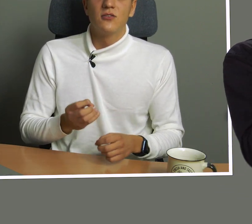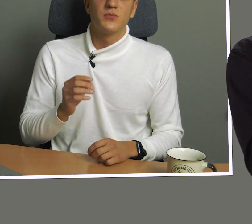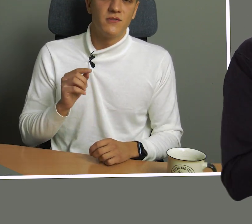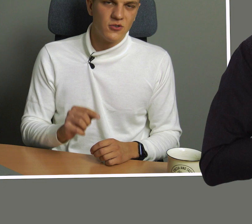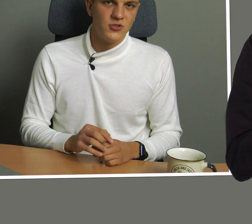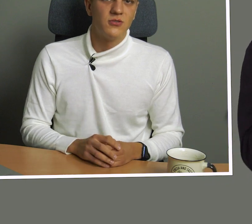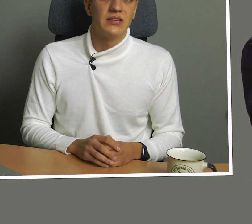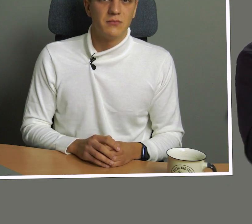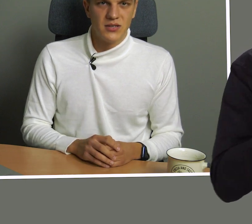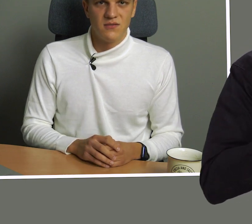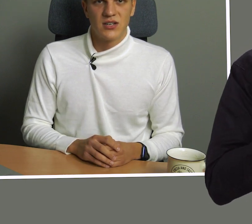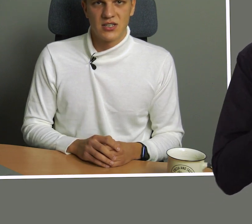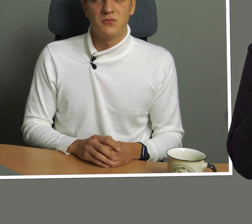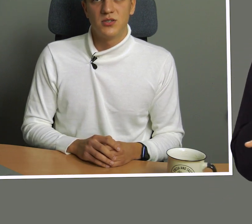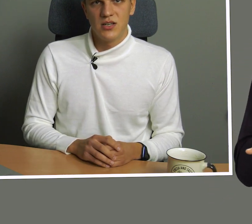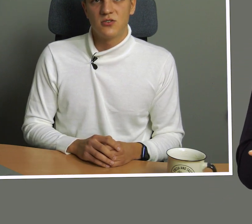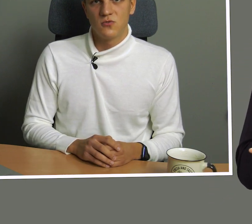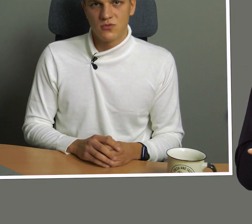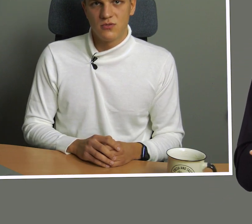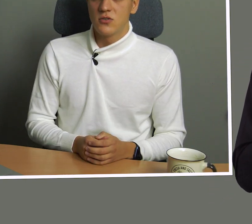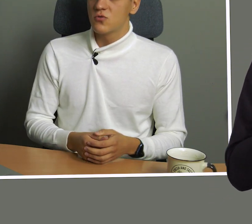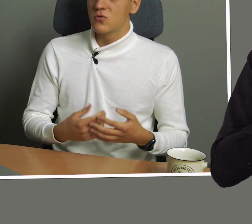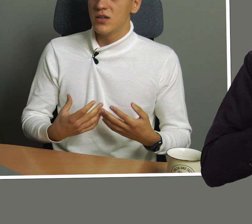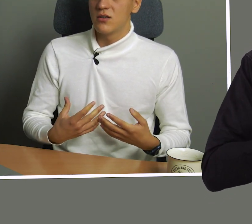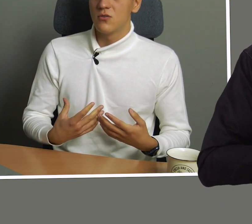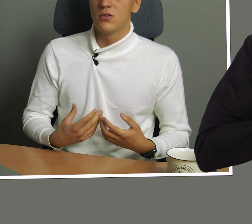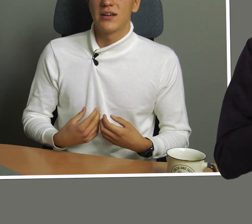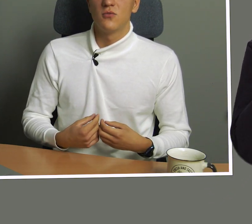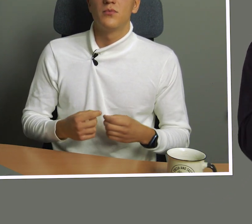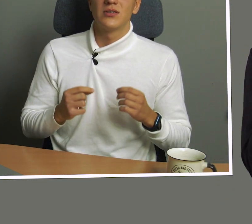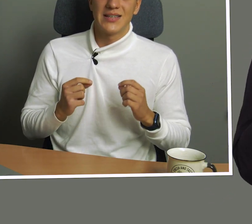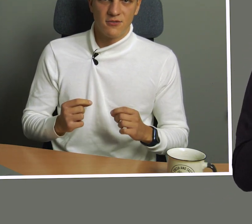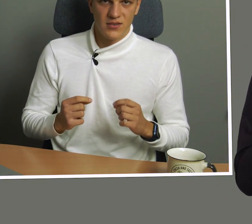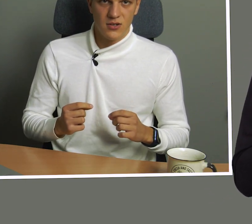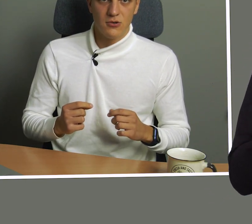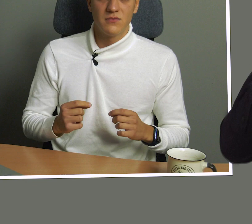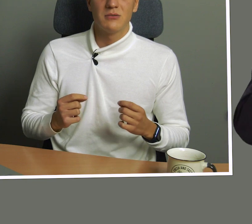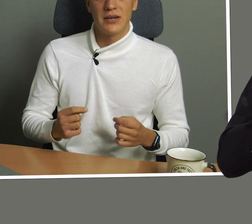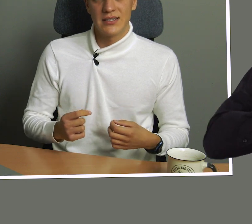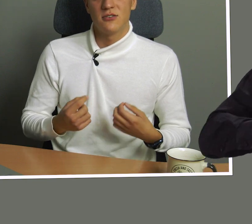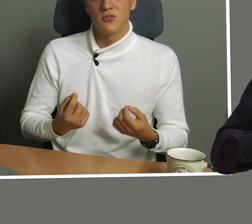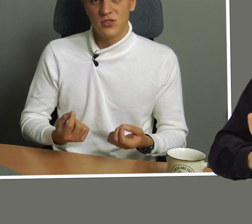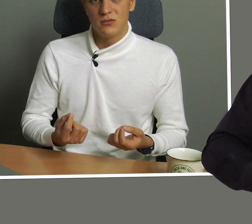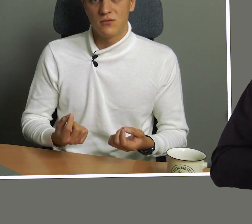to z pewnością nie będzie wyrażać myśli, czy uczuć. Skutkuje to utratą podstawowego wsparcia od rodziców.